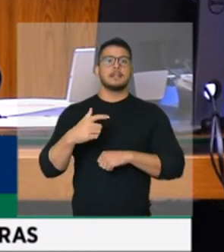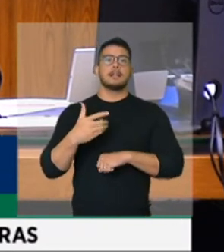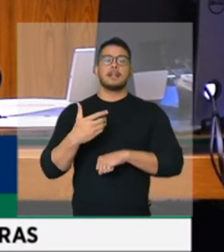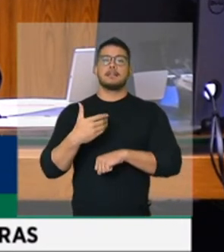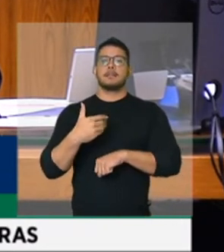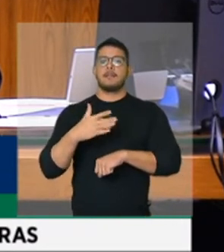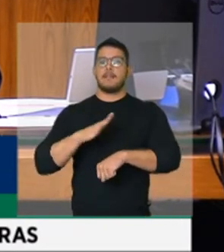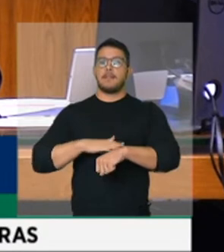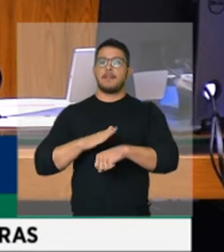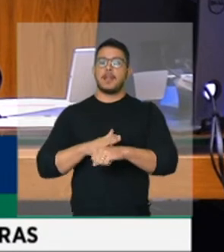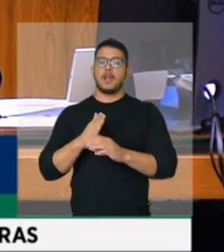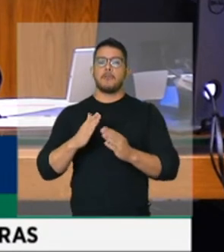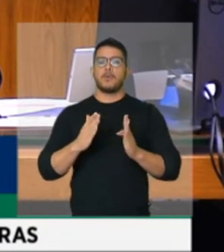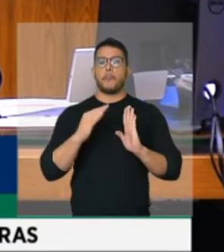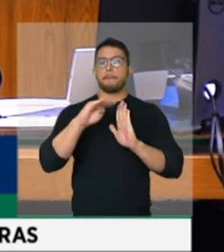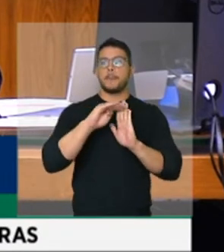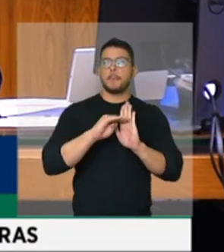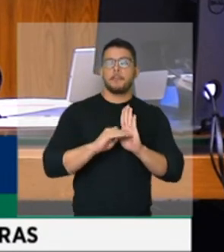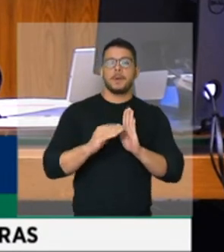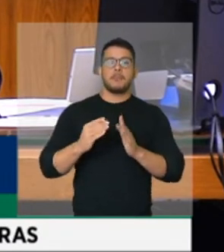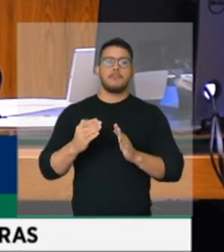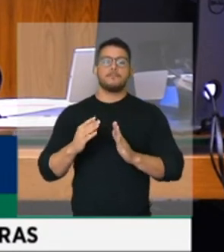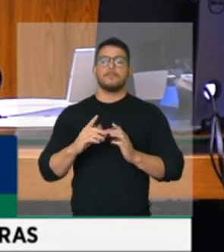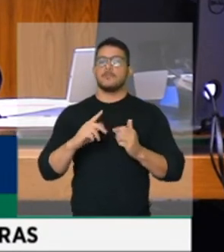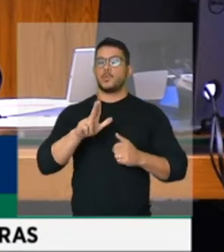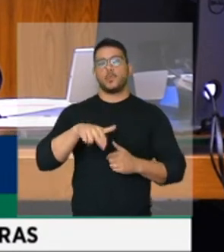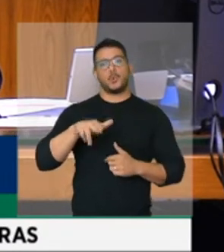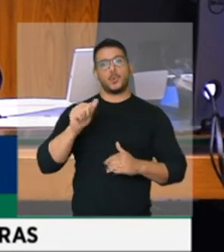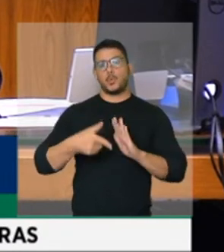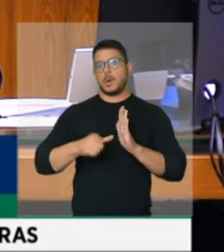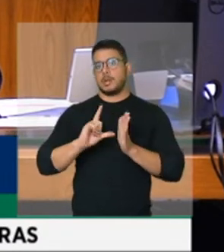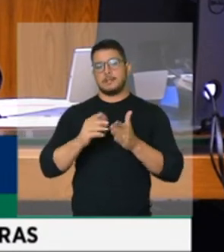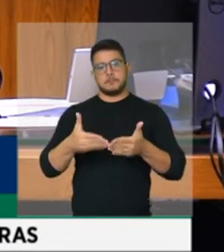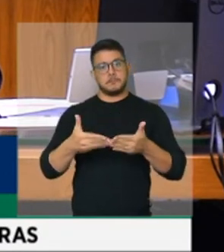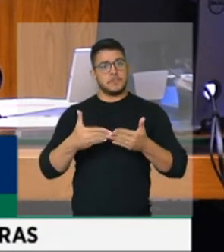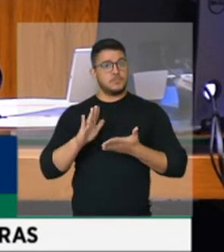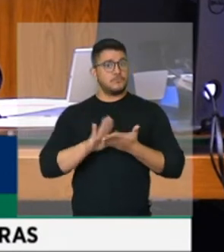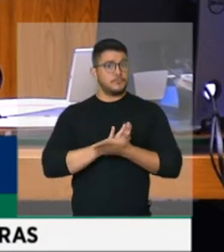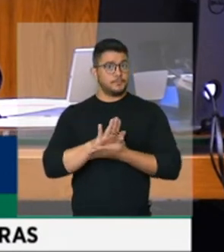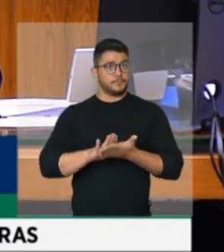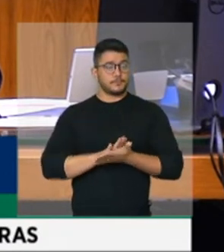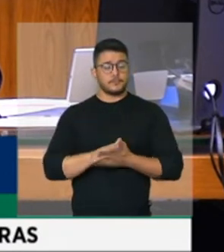AQUI COMO ERAM DE INTERESSES DE MUITOS PARLAMENTARES, NÃO HOUVE ESSE QUESTIONAMENTO. PORTANTO, NÓS ESTAMOS